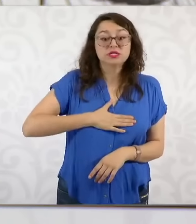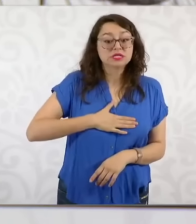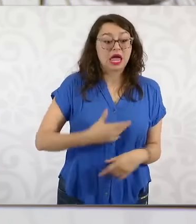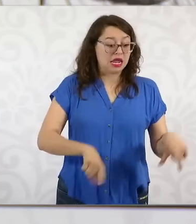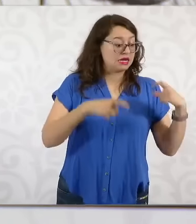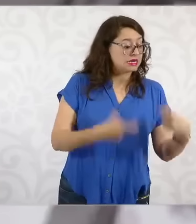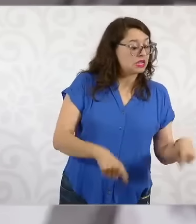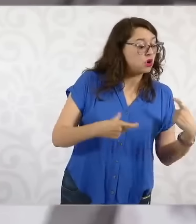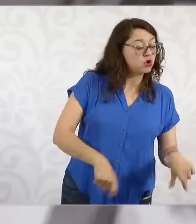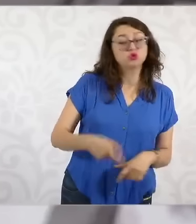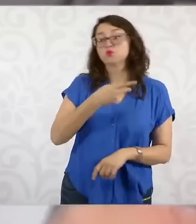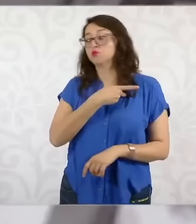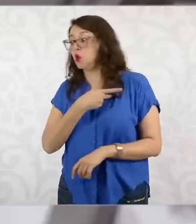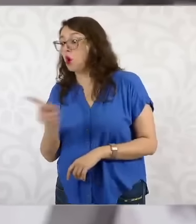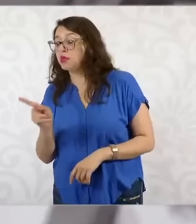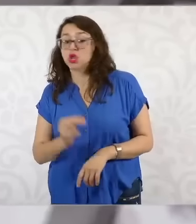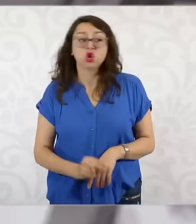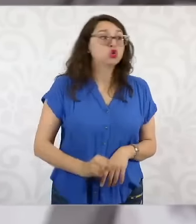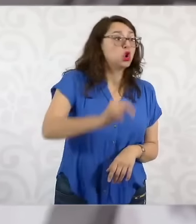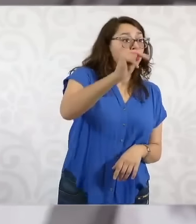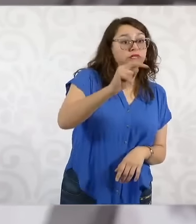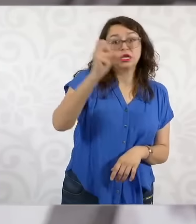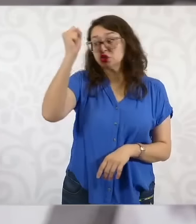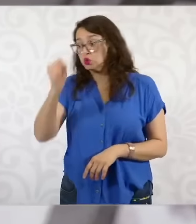para los del norte, para los del sur, para los del centro.